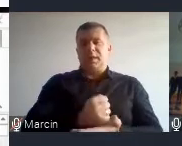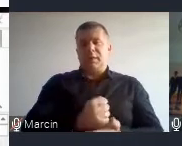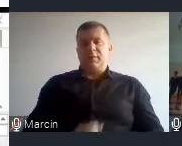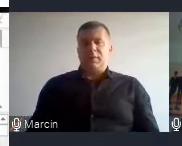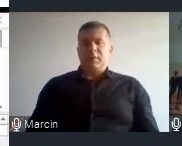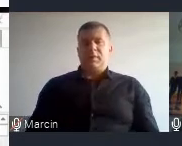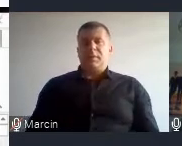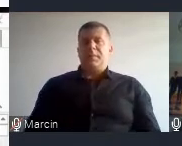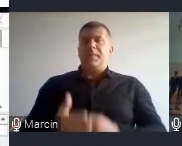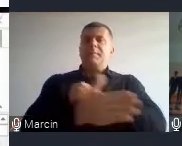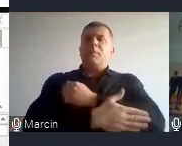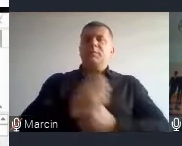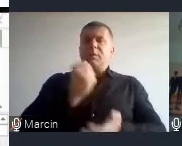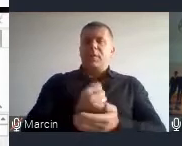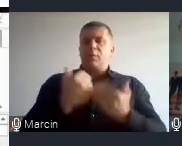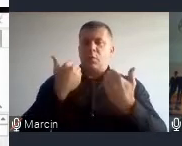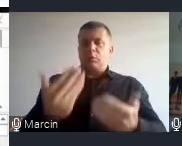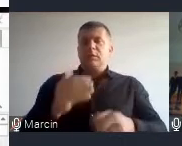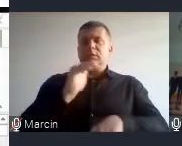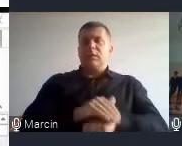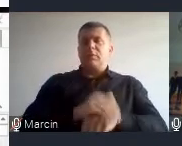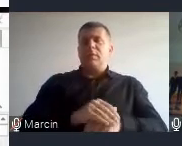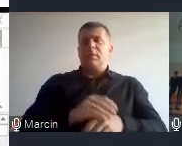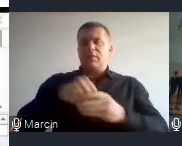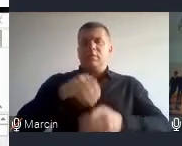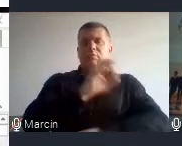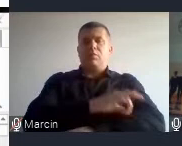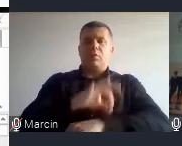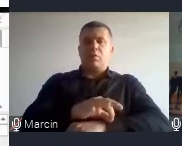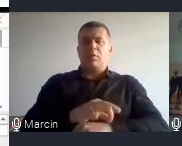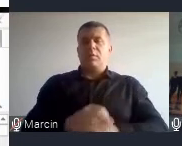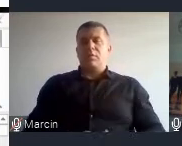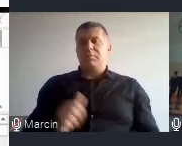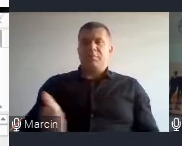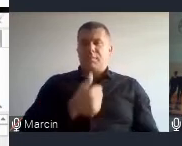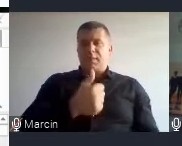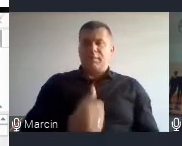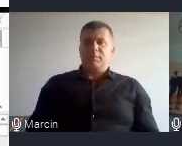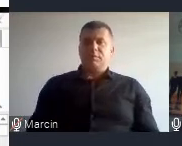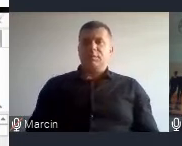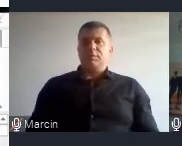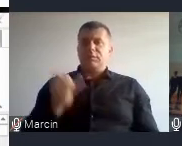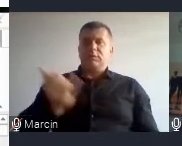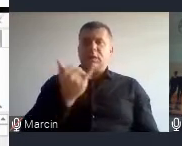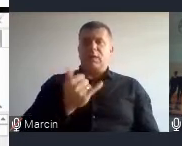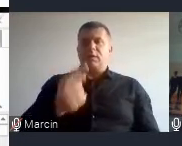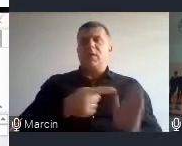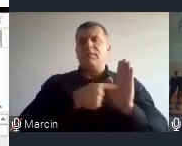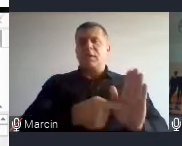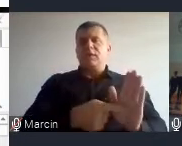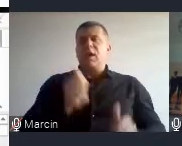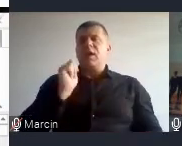Podstawą prawną udzielania zamówień w ramach projektu, bo taką pierwszą będą wytyczne kwalifikowalności wydatków,